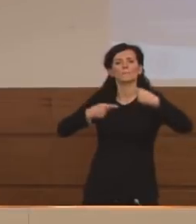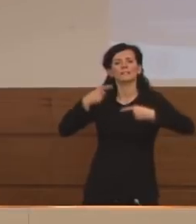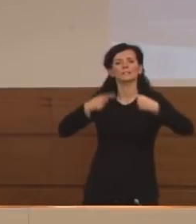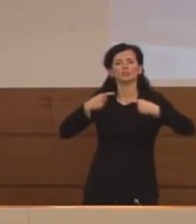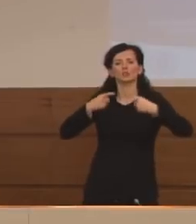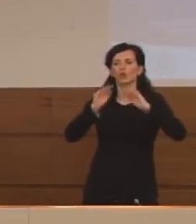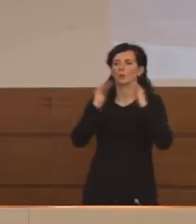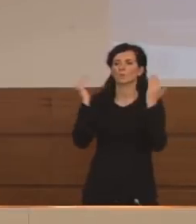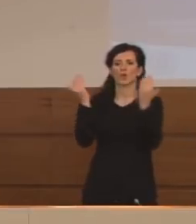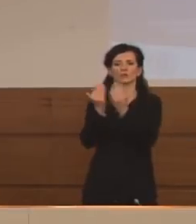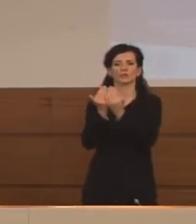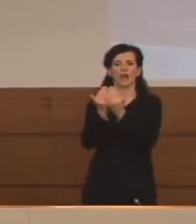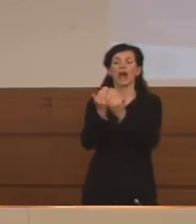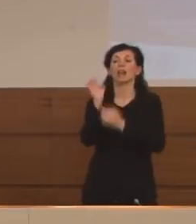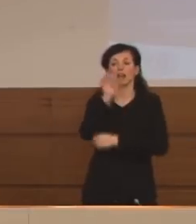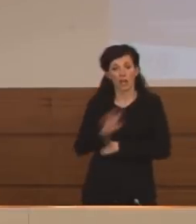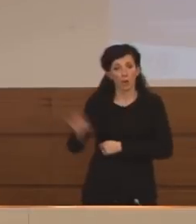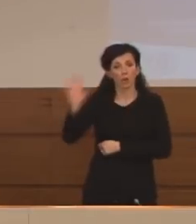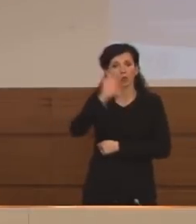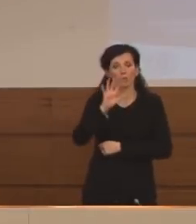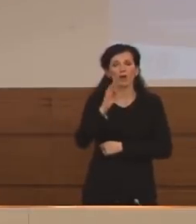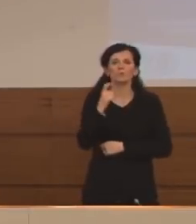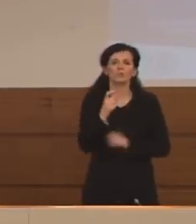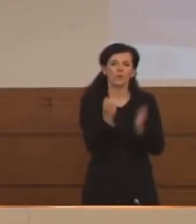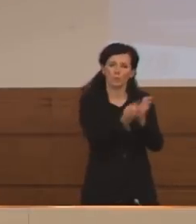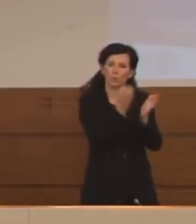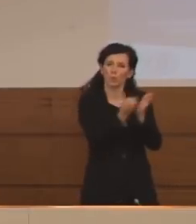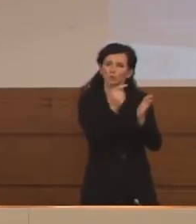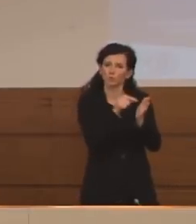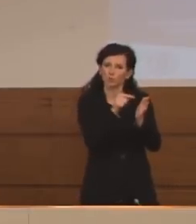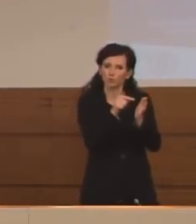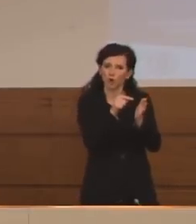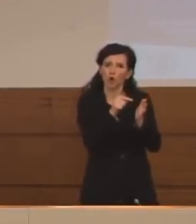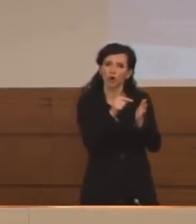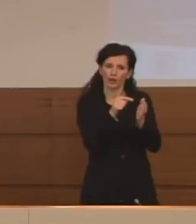Nel senso che siccome prima c'era una certa produzione di questi reagenti